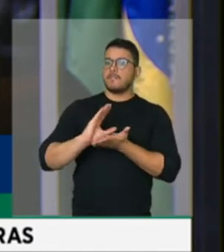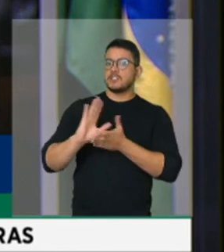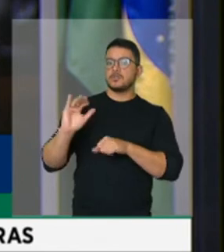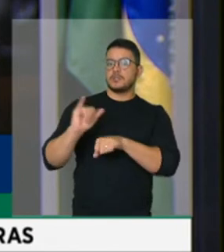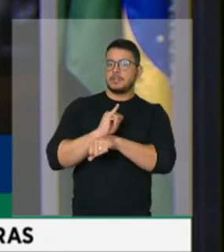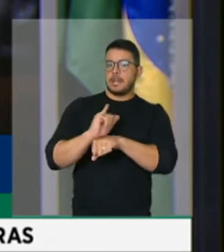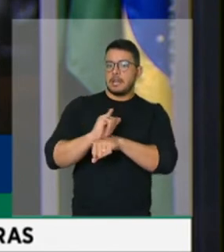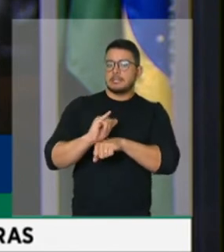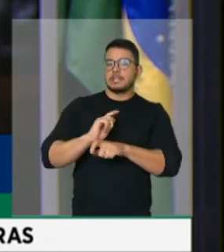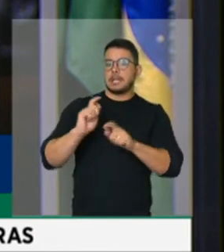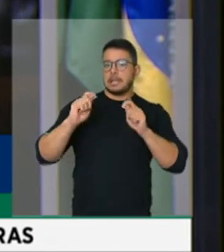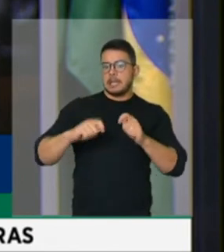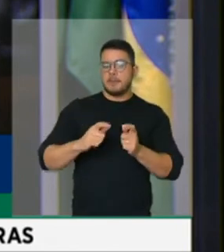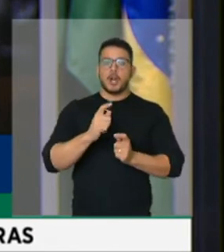MÉTODOS DE VENDA SUGERIDOS NESSE ESTUDO PODEMOS CITAR,